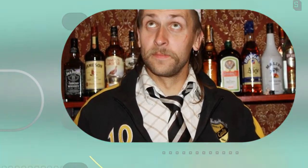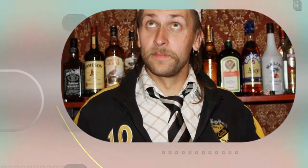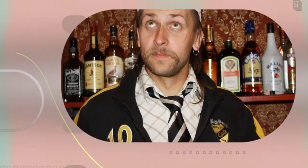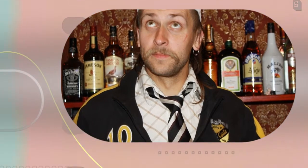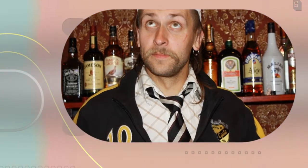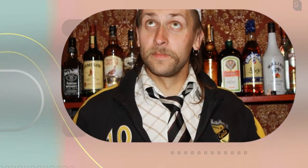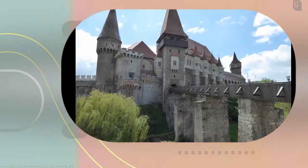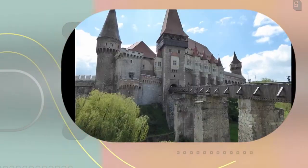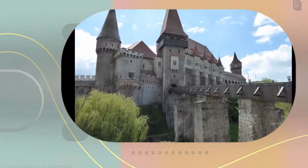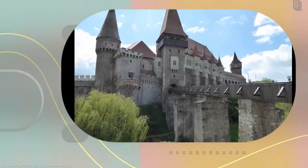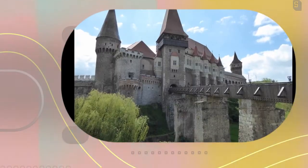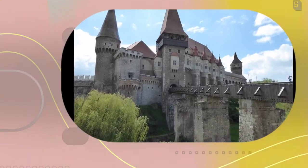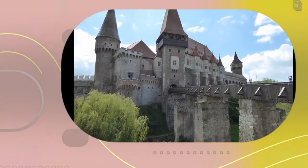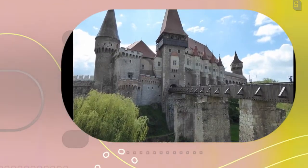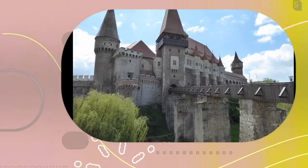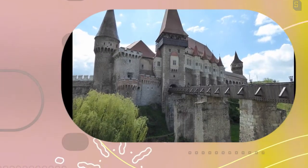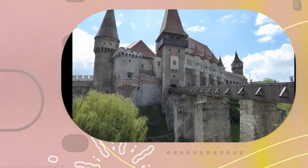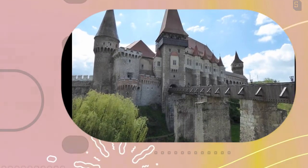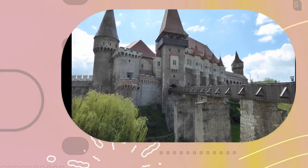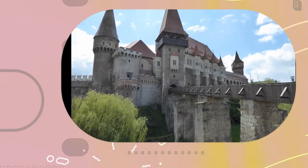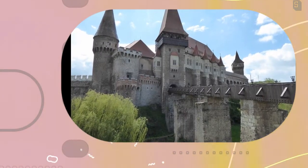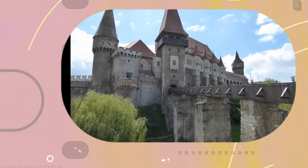wil je een leuke roadtrip maken denk dan eens aan roemenië